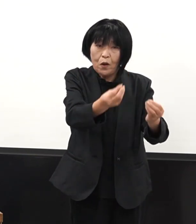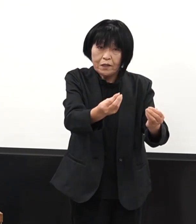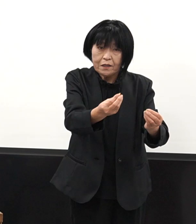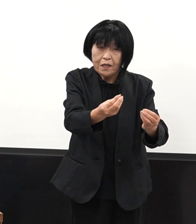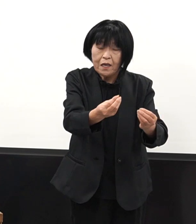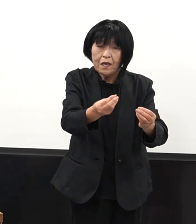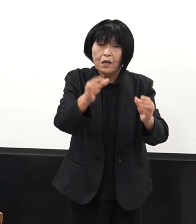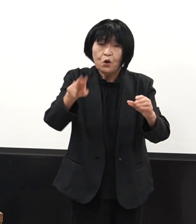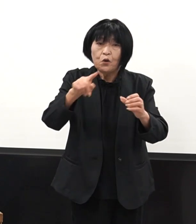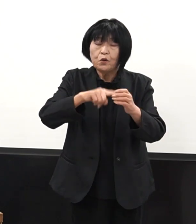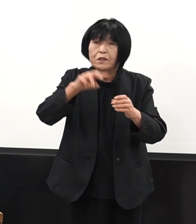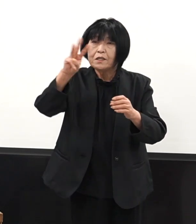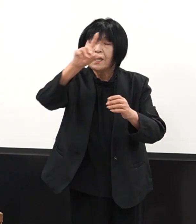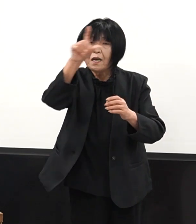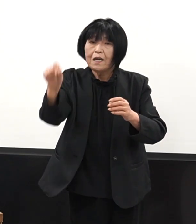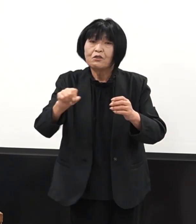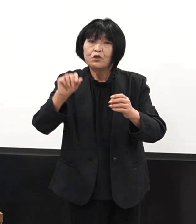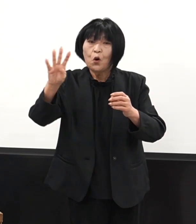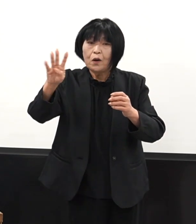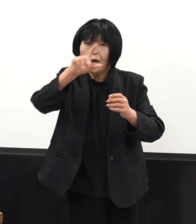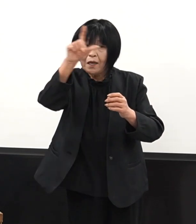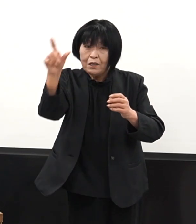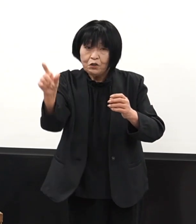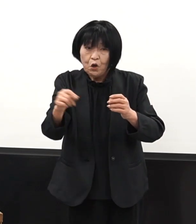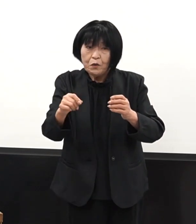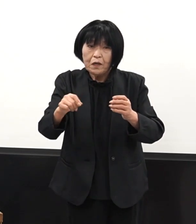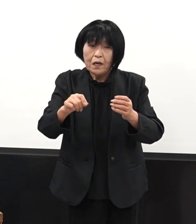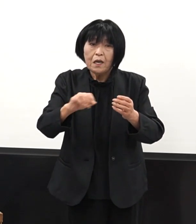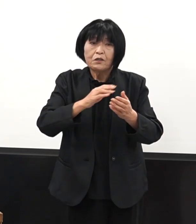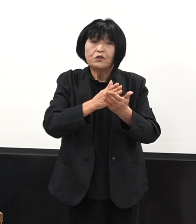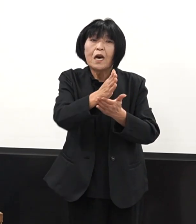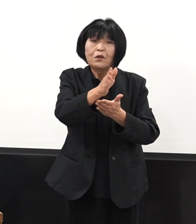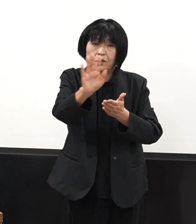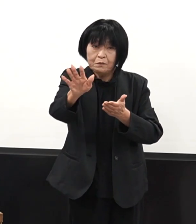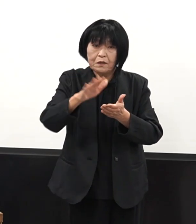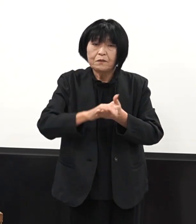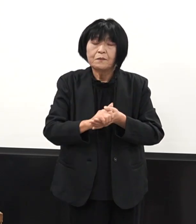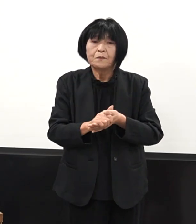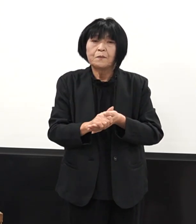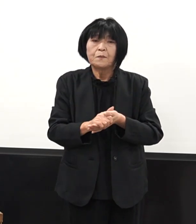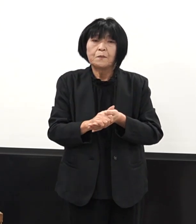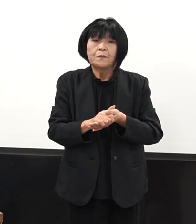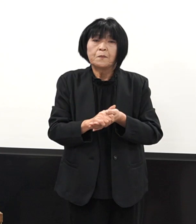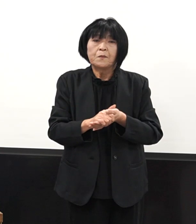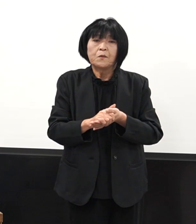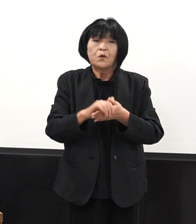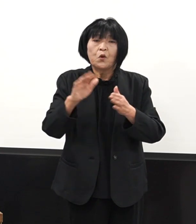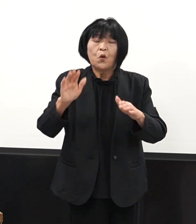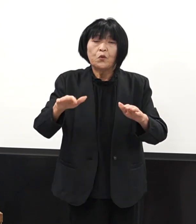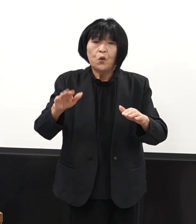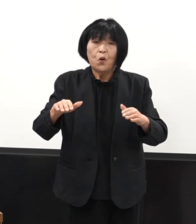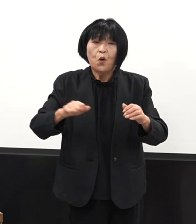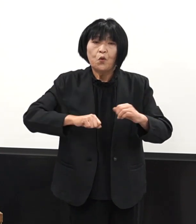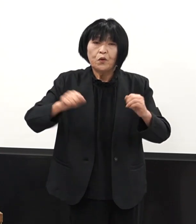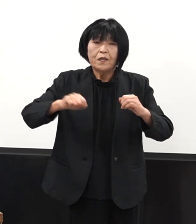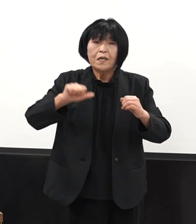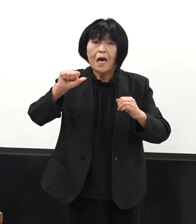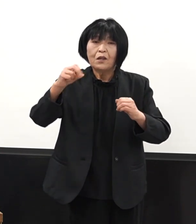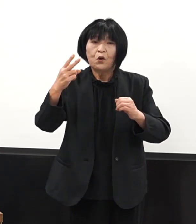3月4日（月曜日）から使用いたします このフリーアドレス化により、